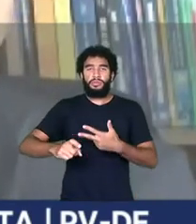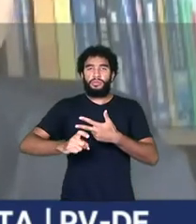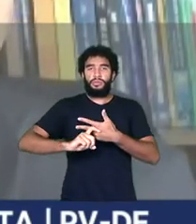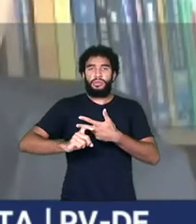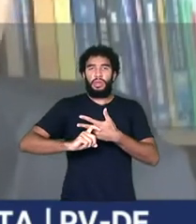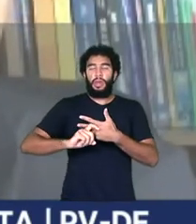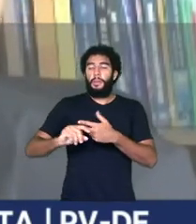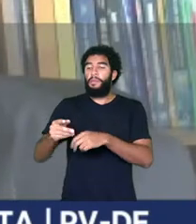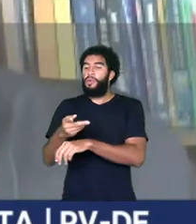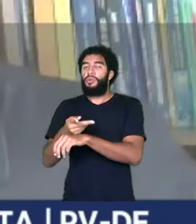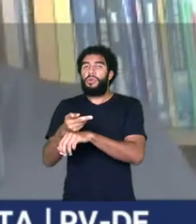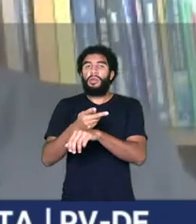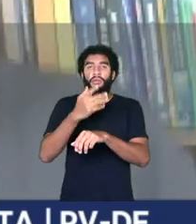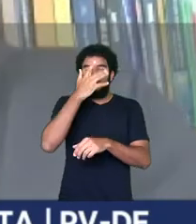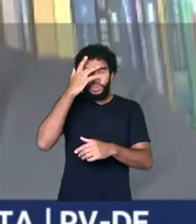EXECUTIVO PELOS MELHORES SERVIDORES, DE MODO QUE O